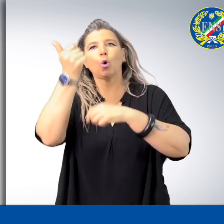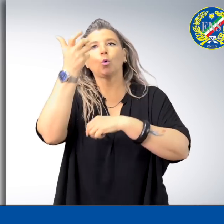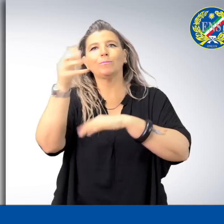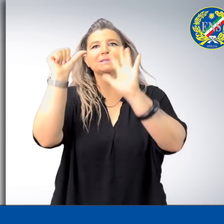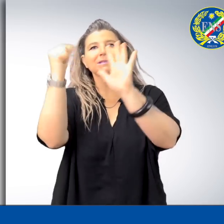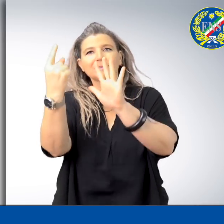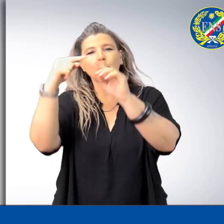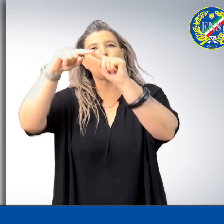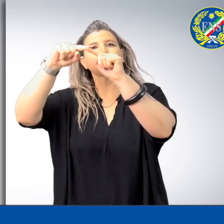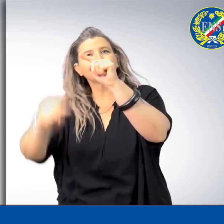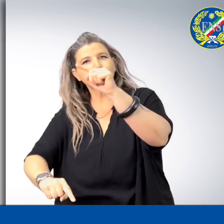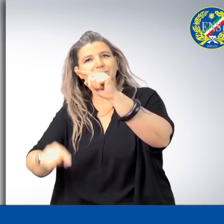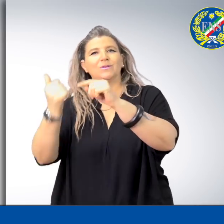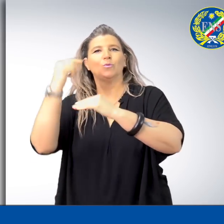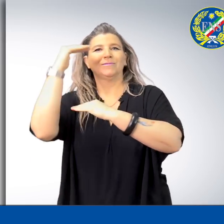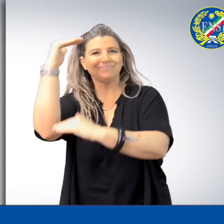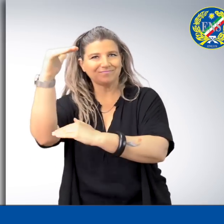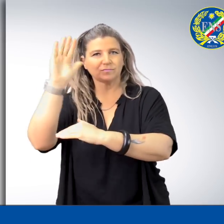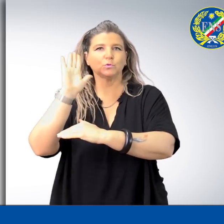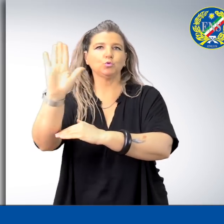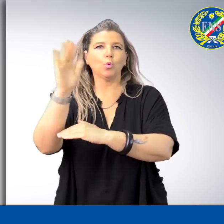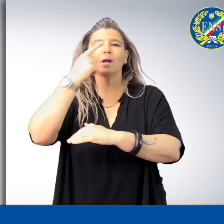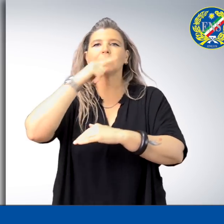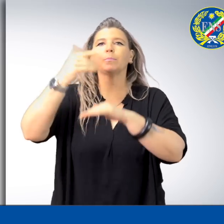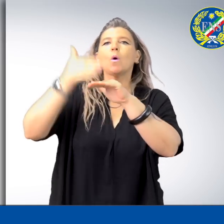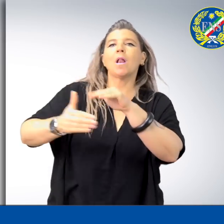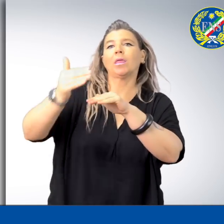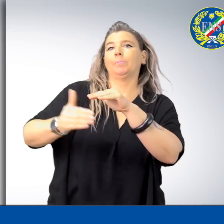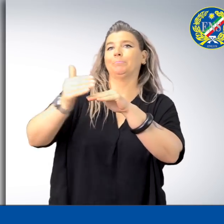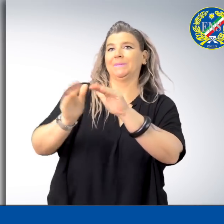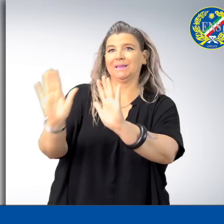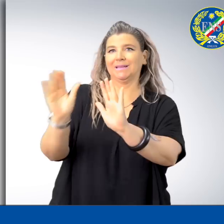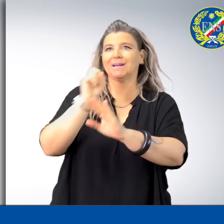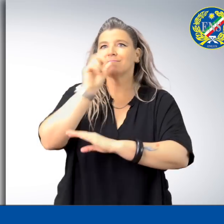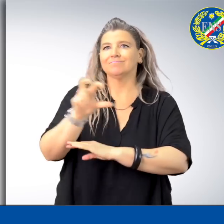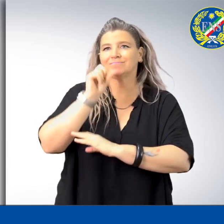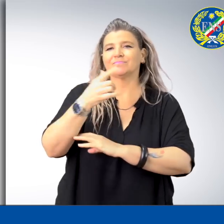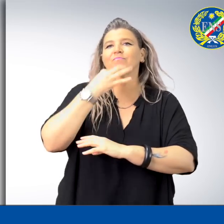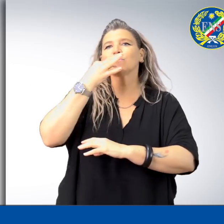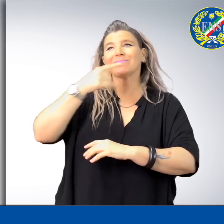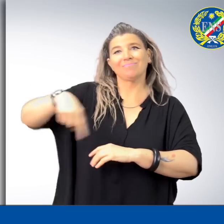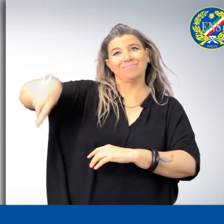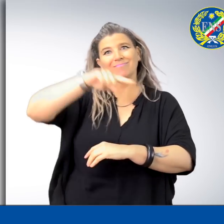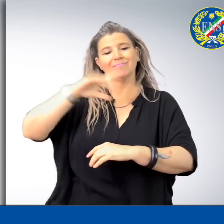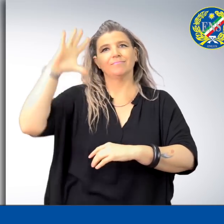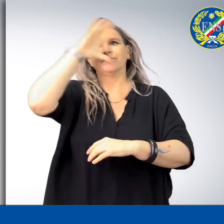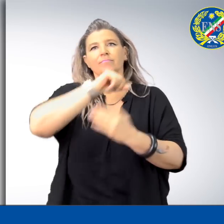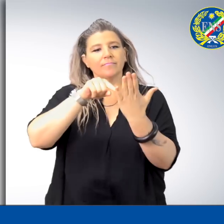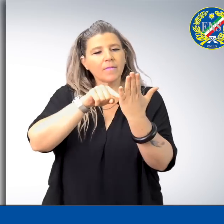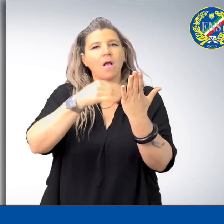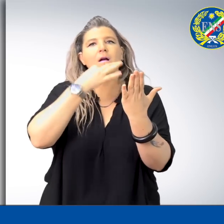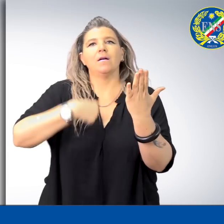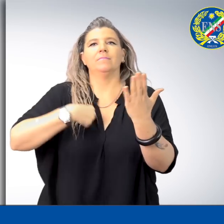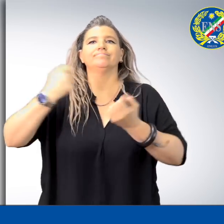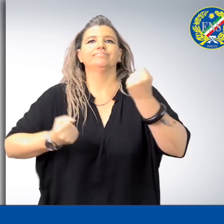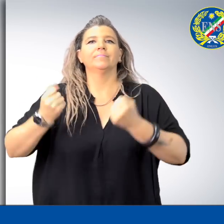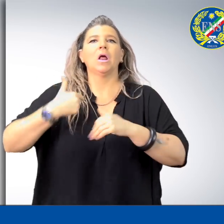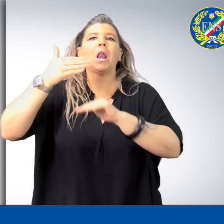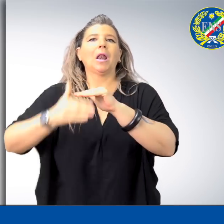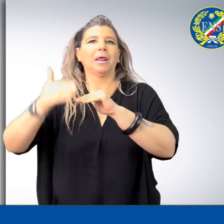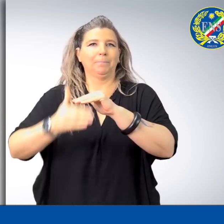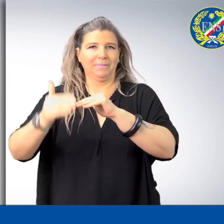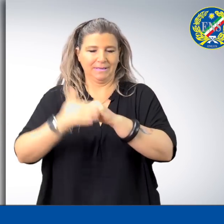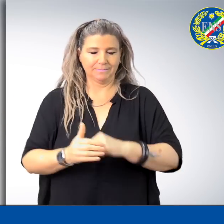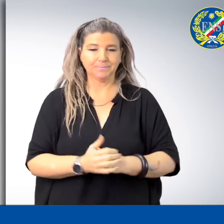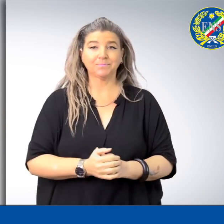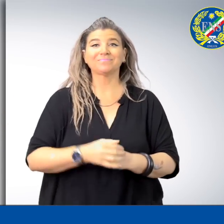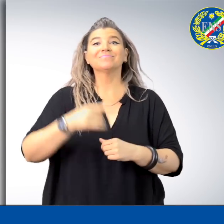La lista dei codici da 61 fino a 69 riguarda i limiti relativi all'uso del veicolo.